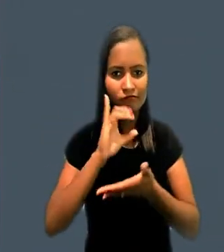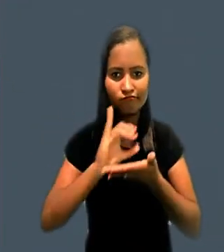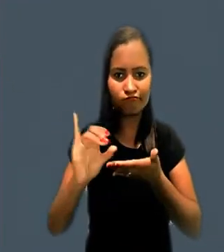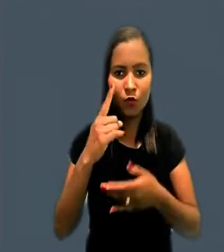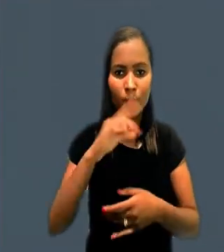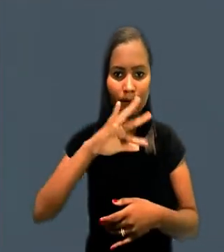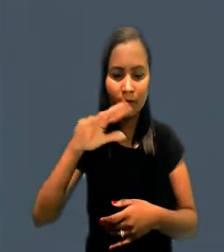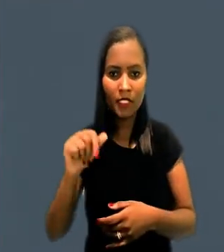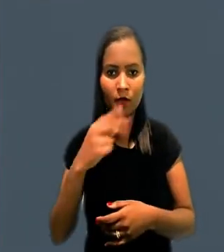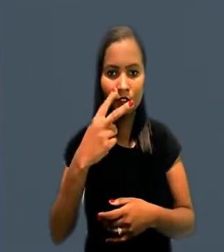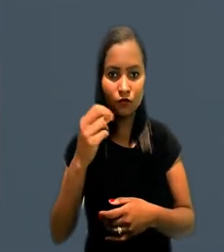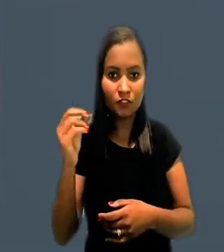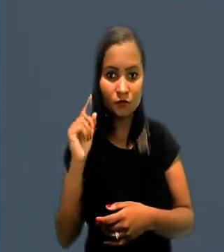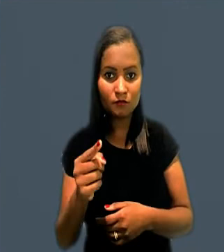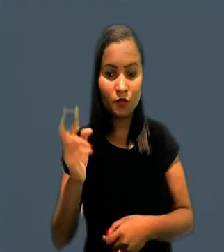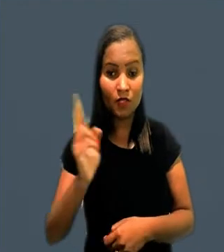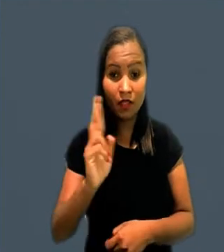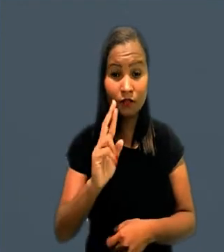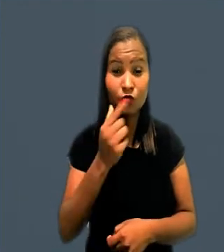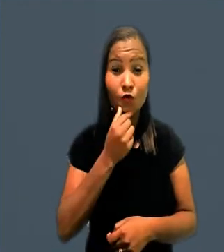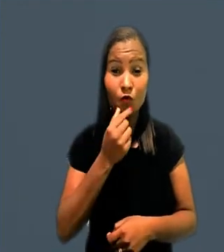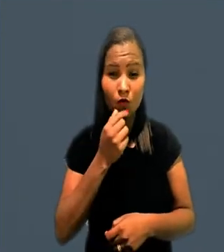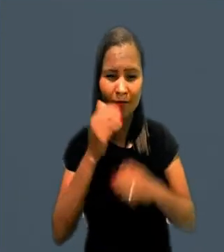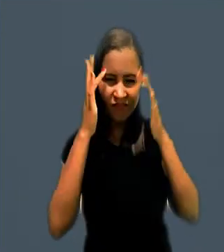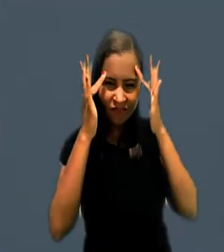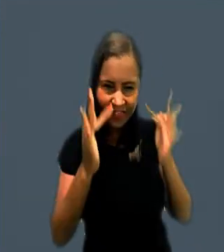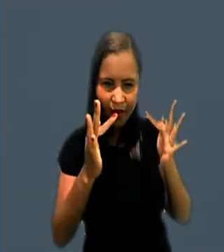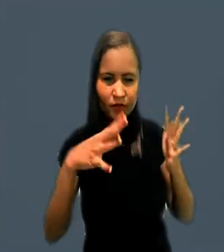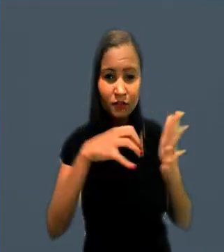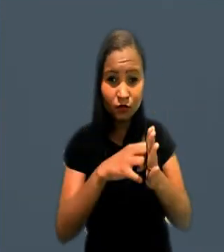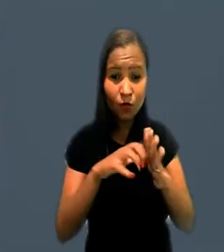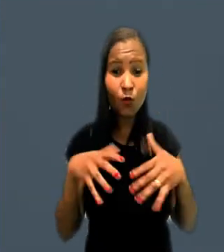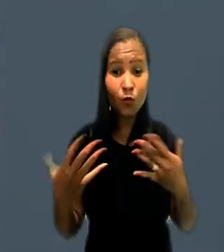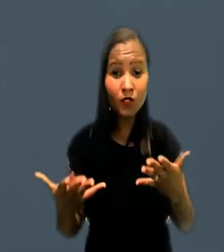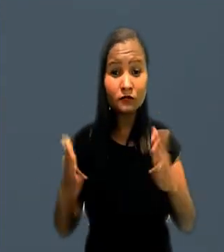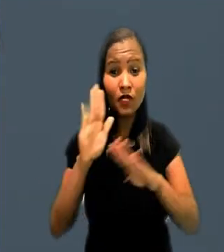o fiel que se acidentou, enquanto ajudava a reparar o teto de um templo.